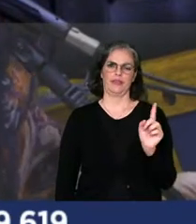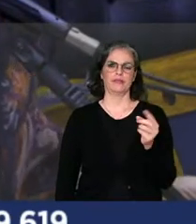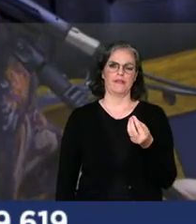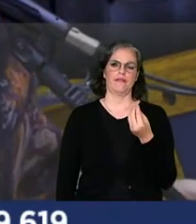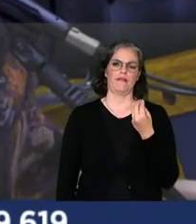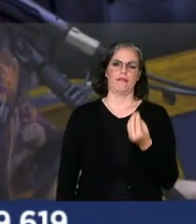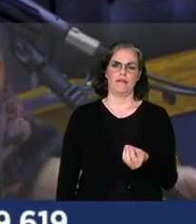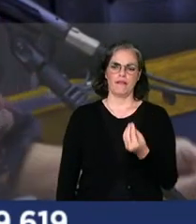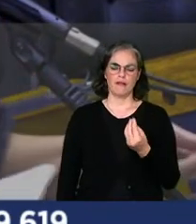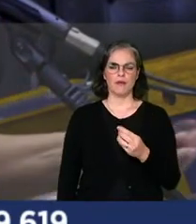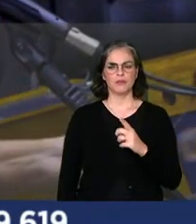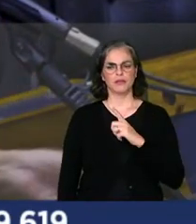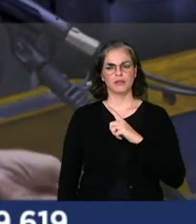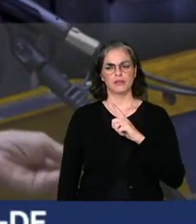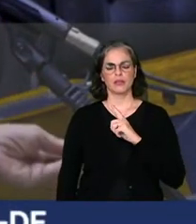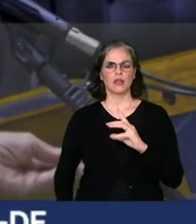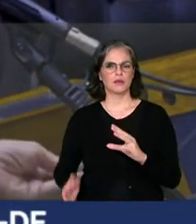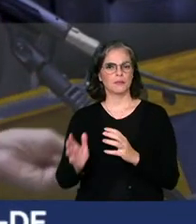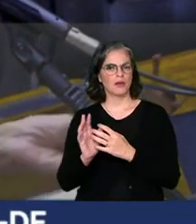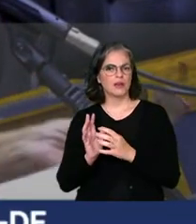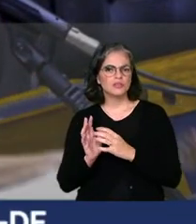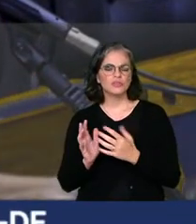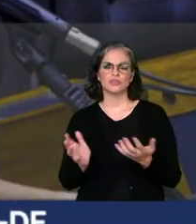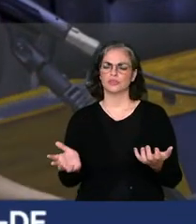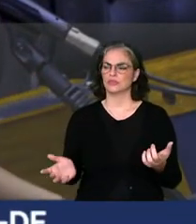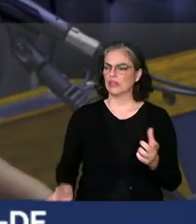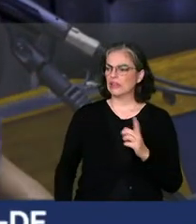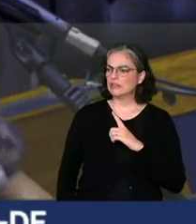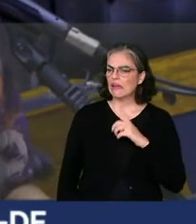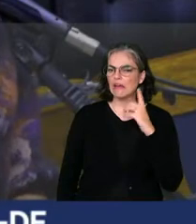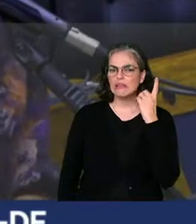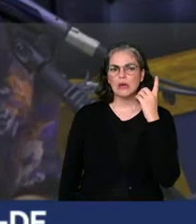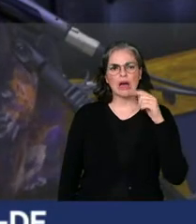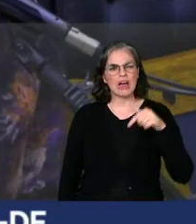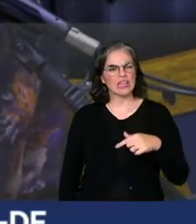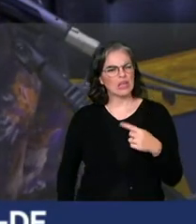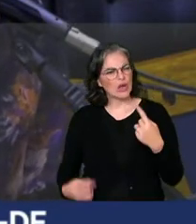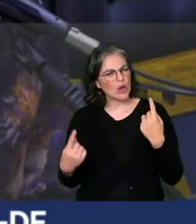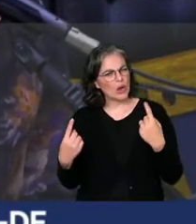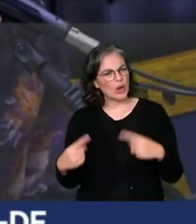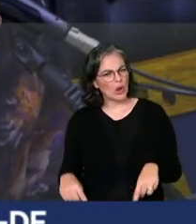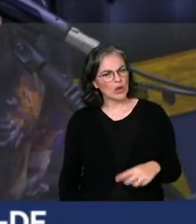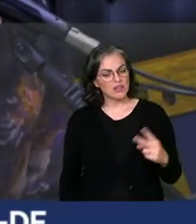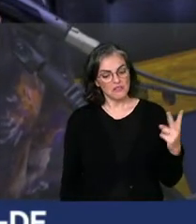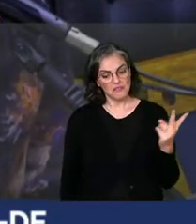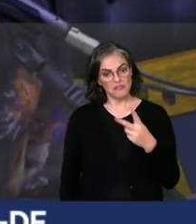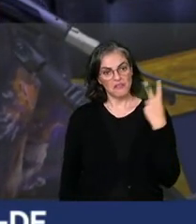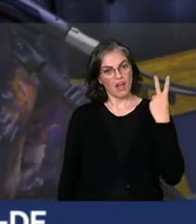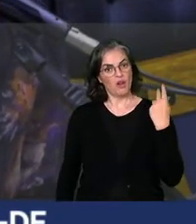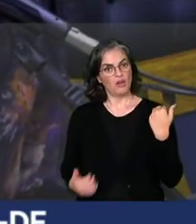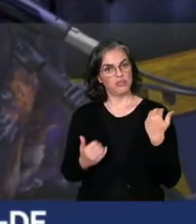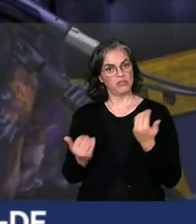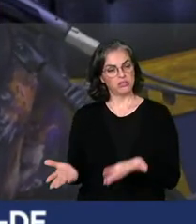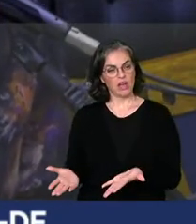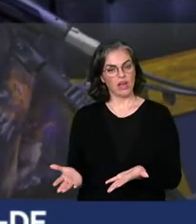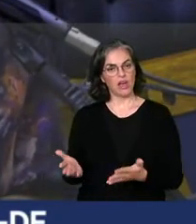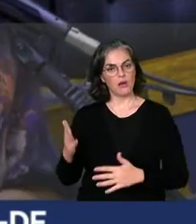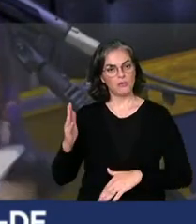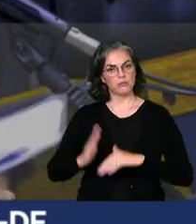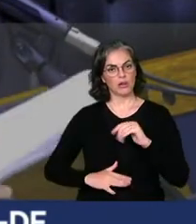PROFISSIONAIS DA SEGURANÇA. EU NÃO ENTENDO COMO ALGUM PARTIDO OU ALGUM PARLAMENTAR VAI SE COLOCAR CONTRÁRIO É VALORIZAÇÃO DOS PROFISSIONAIS DE SEGURANÇA.